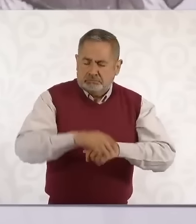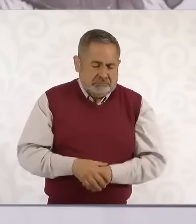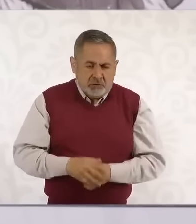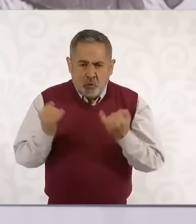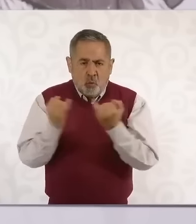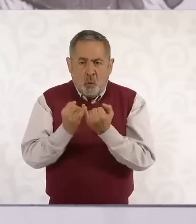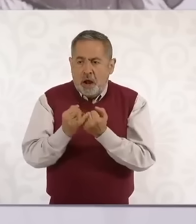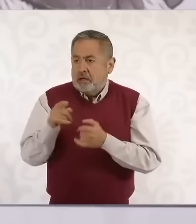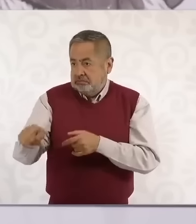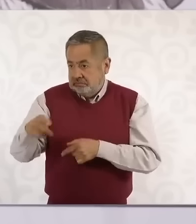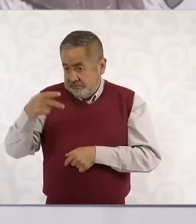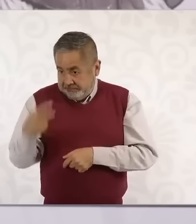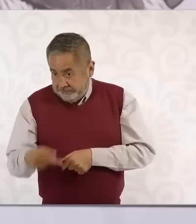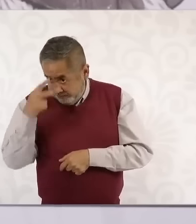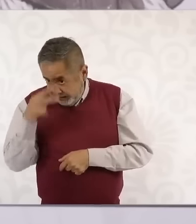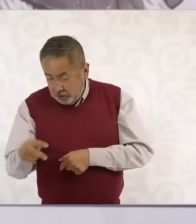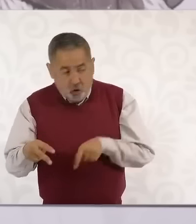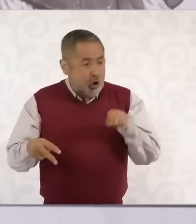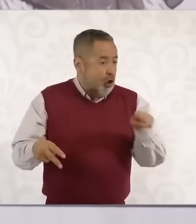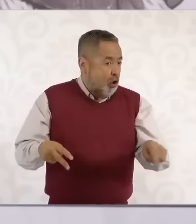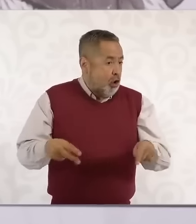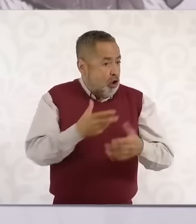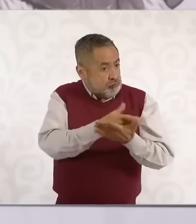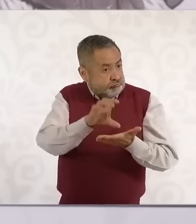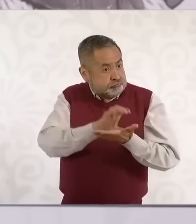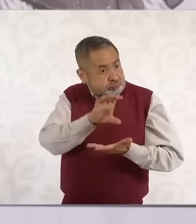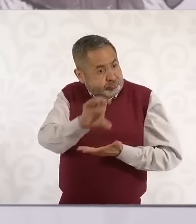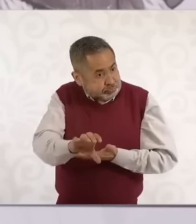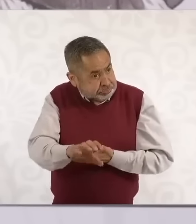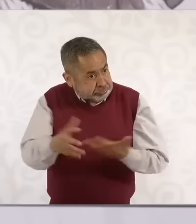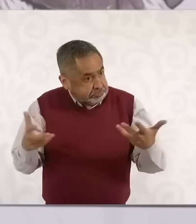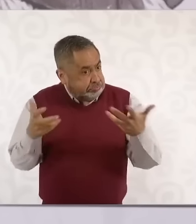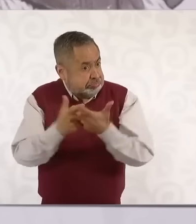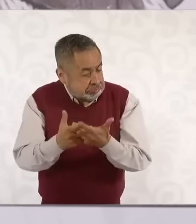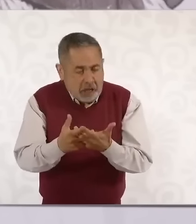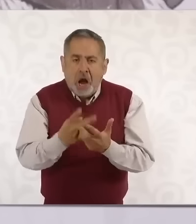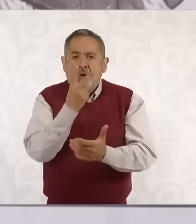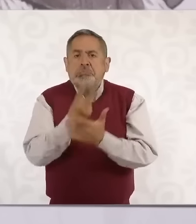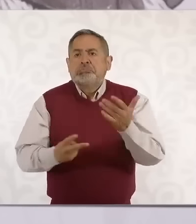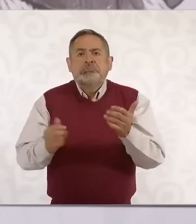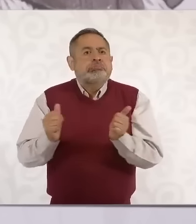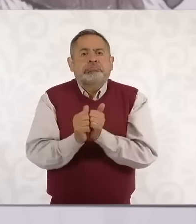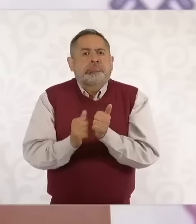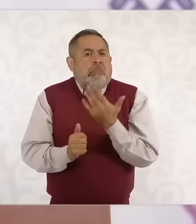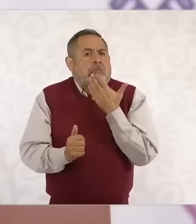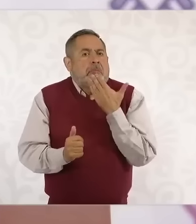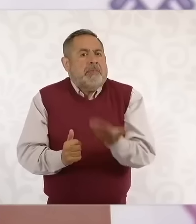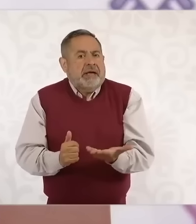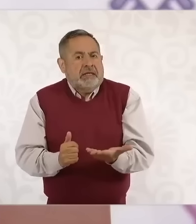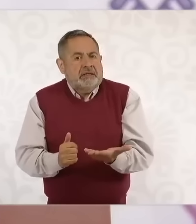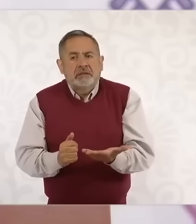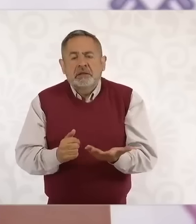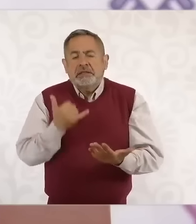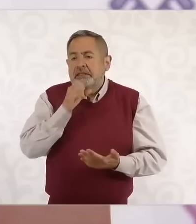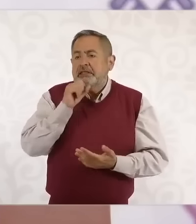tanto la producción agropecuaria eh industrial industrializada, como los pequeños productores